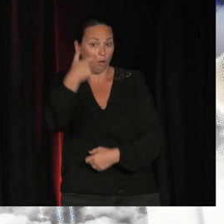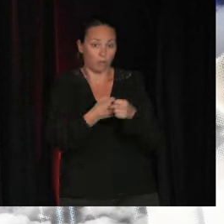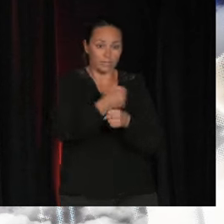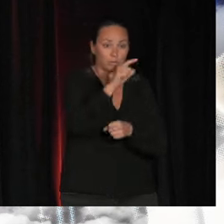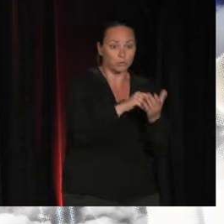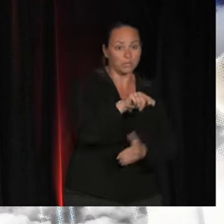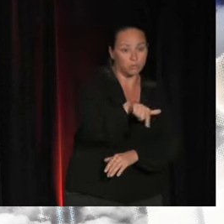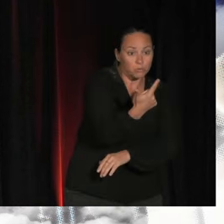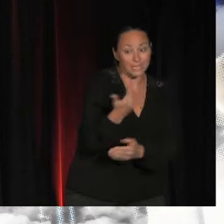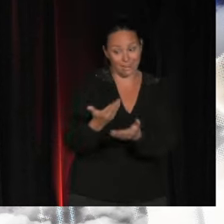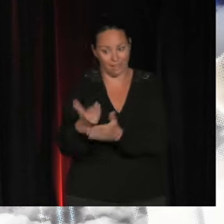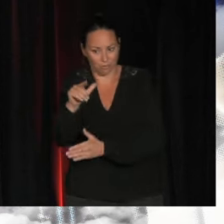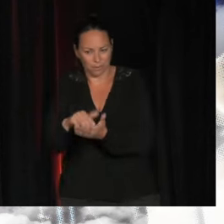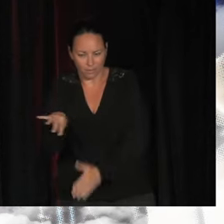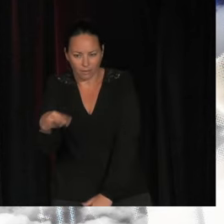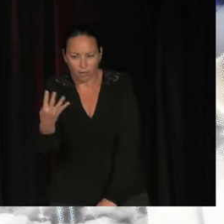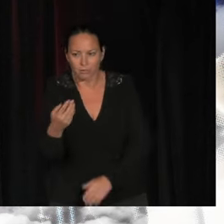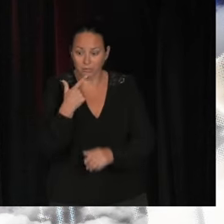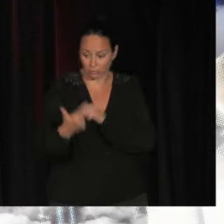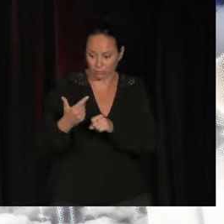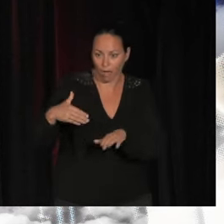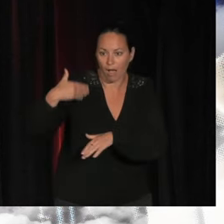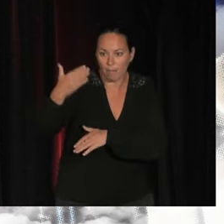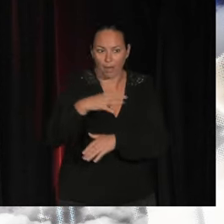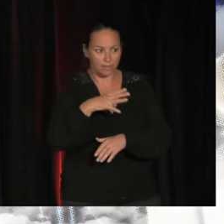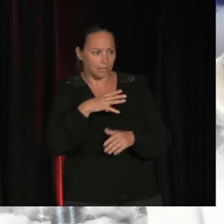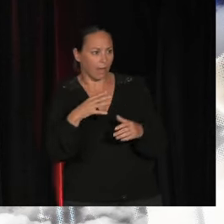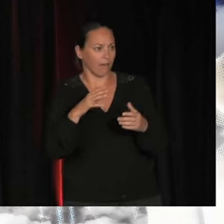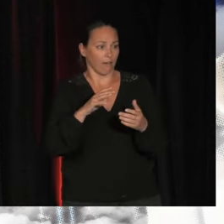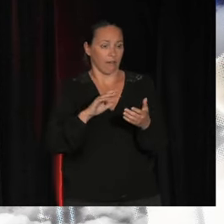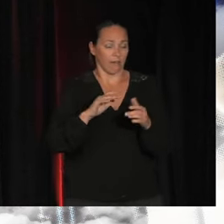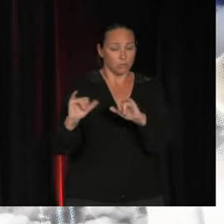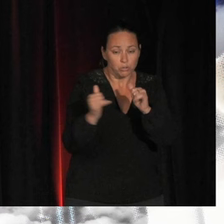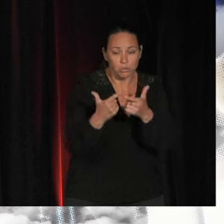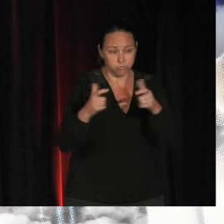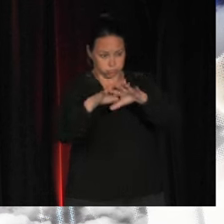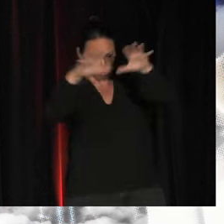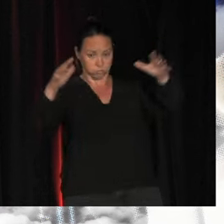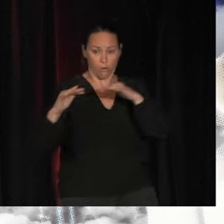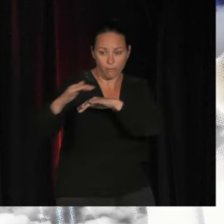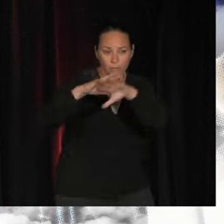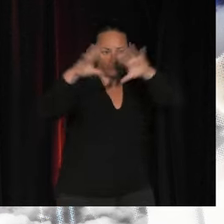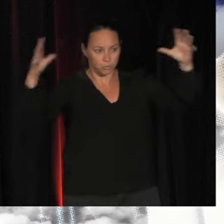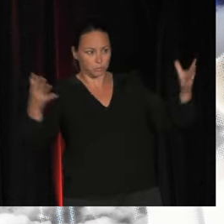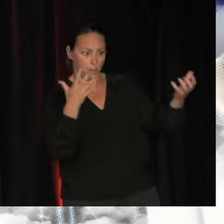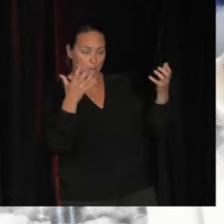Et là, on parle de 2014 où c'est jouable. Il y a le trailer, il y a le gameplay. Ils sont en place. Oui, c'est hallucinant d'imaginer la quantité de choses.